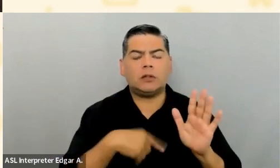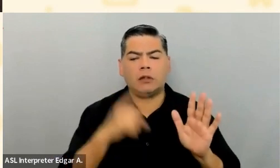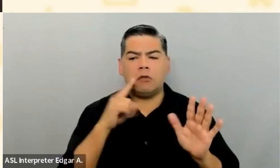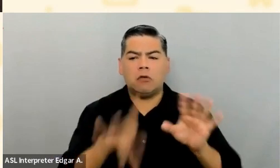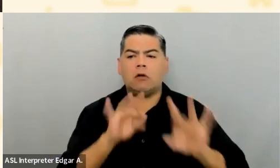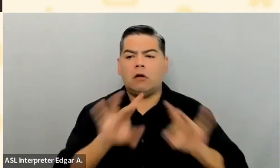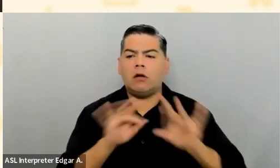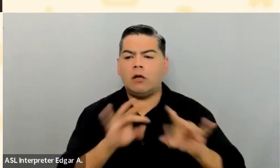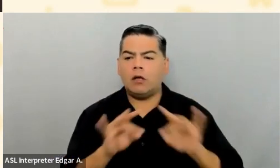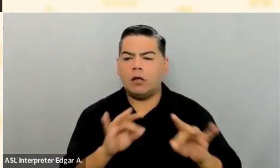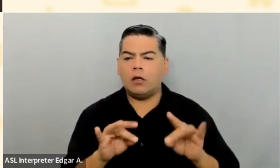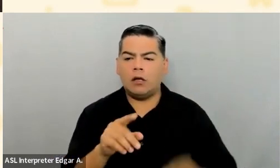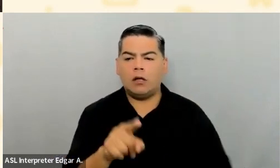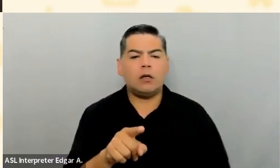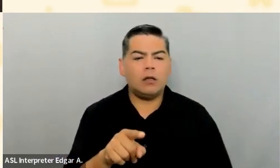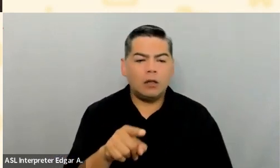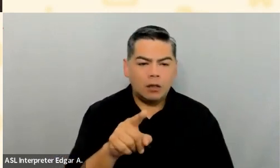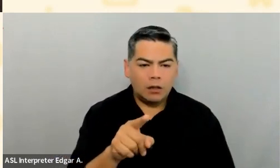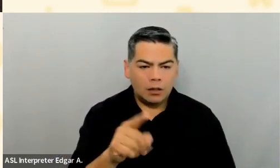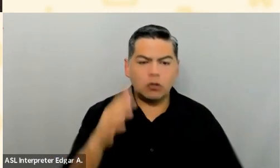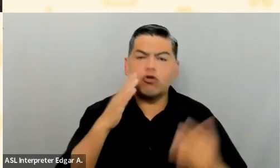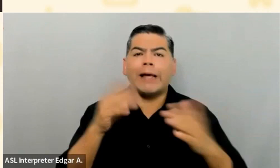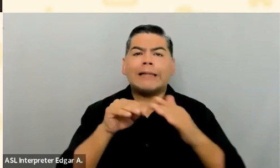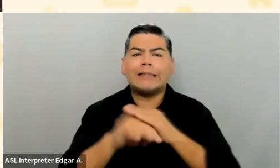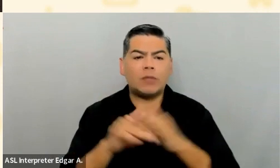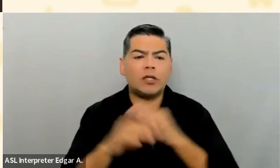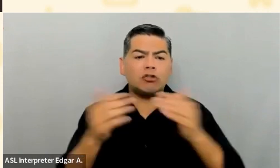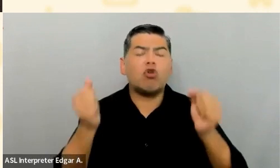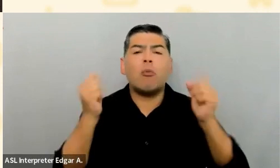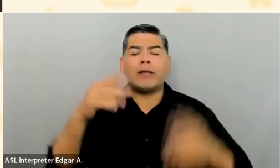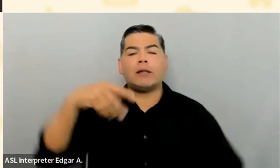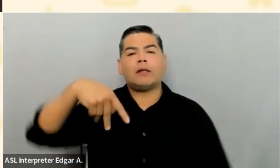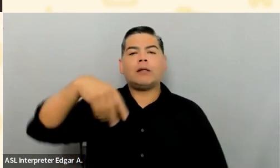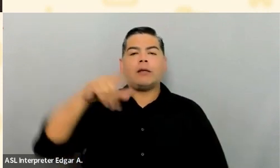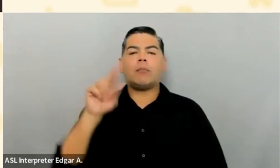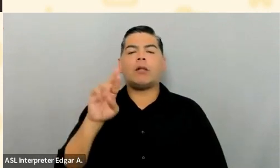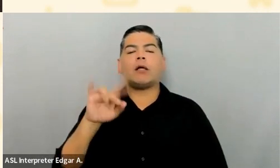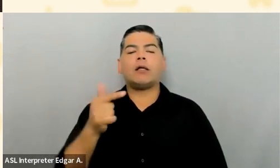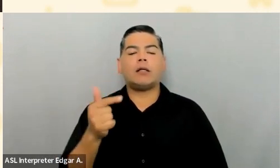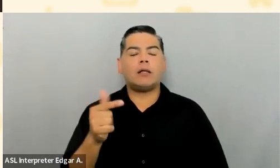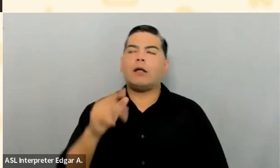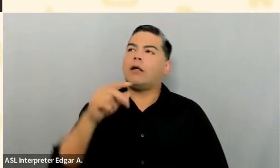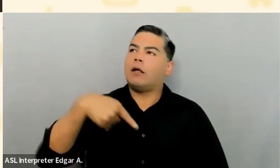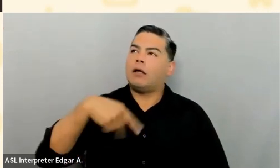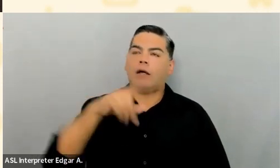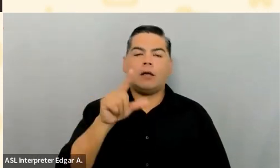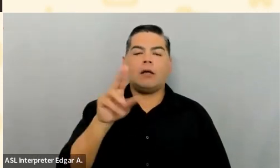que usan la forma, Accesorio B, hay muchos complementos que afirman que hacen el trabajo por ti.